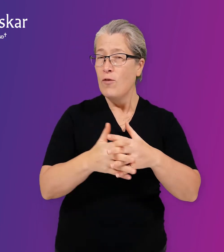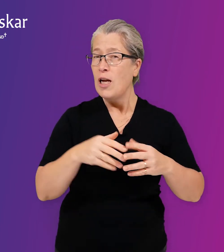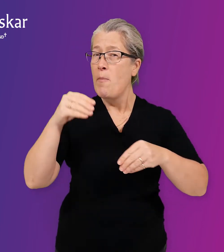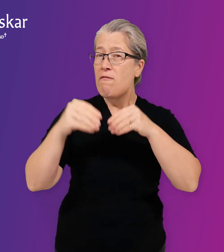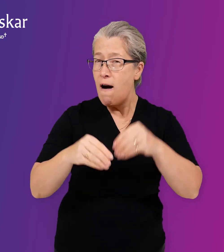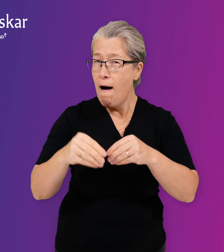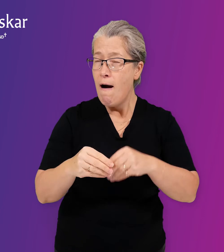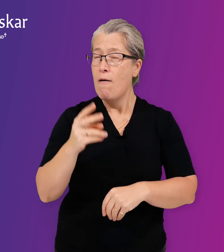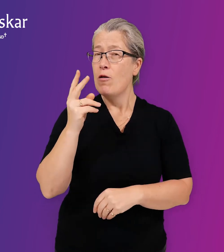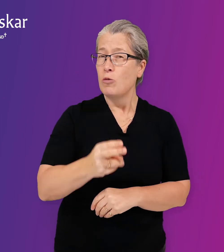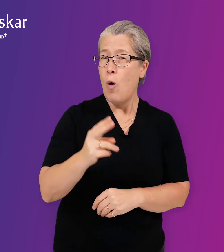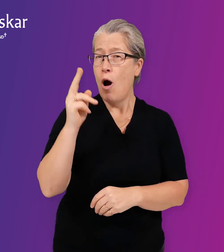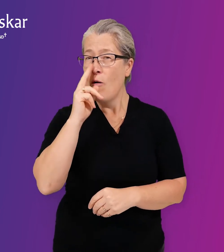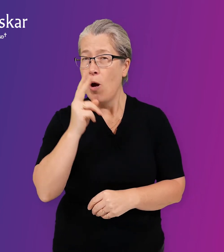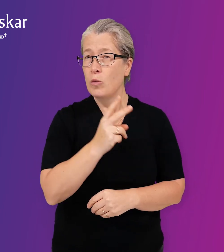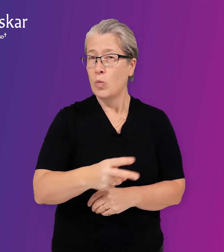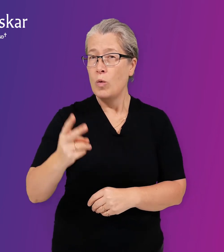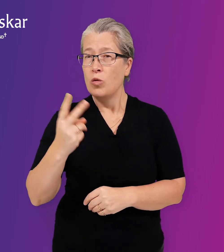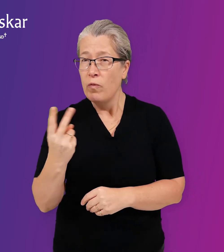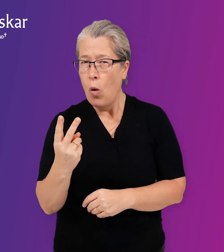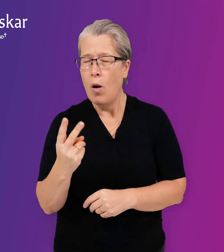I församlingsvalet 20.11.2022 -